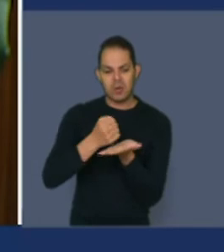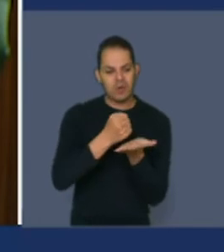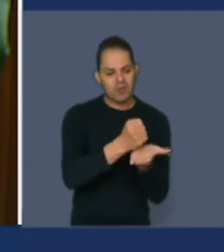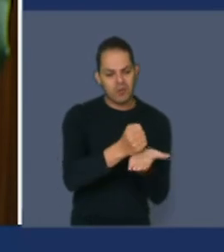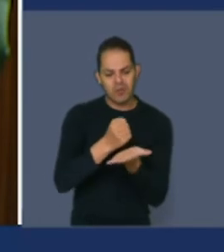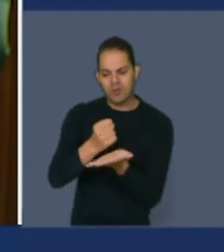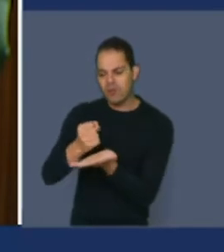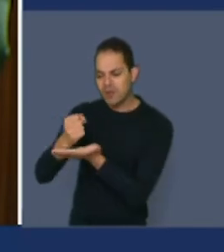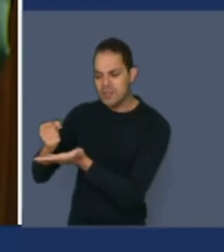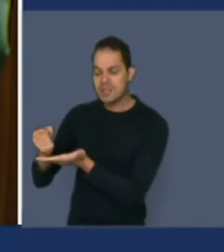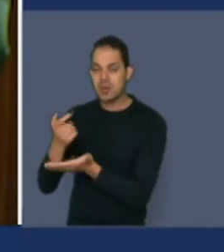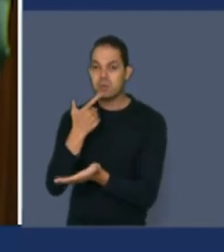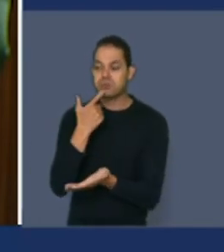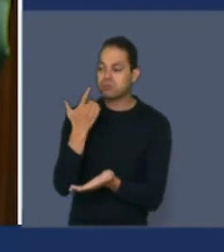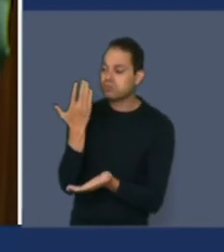VACINA, NÓS JÁ VIMOS RECENTEMENTE A PRIVATIZAÇÃO